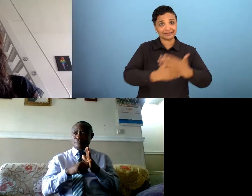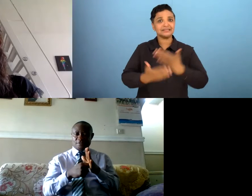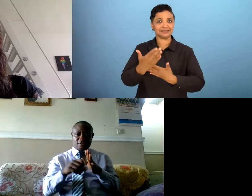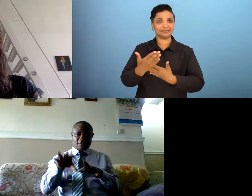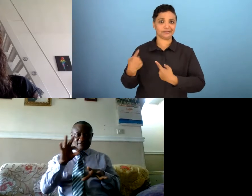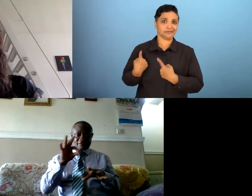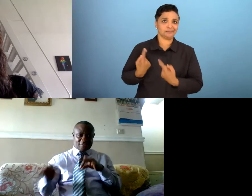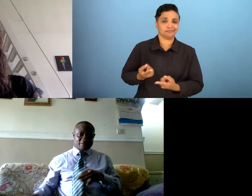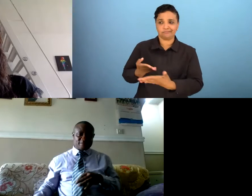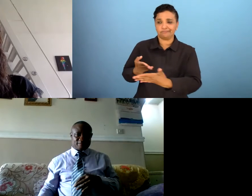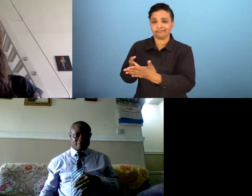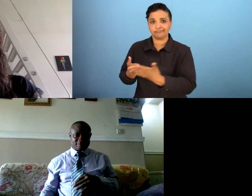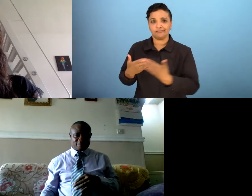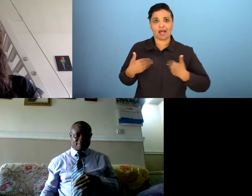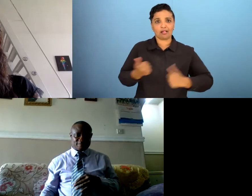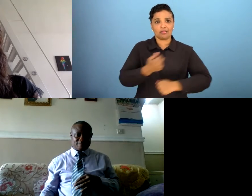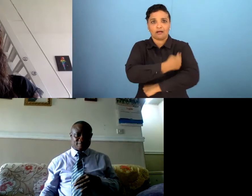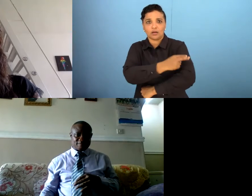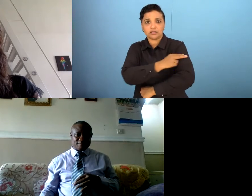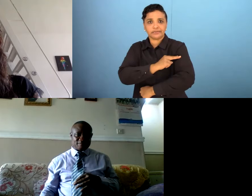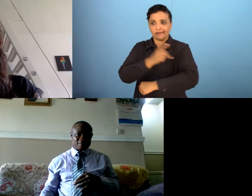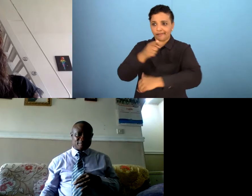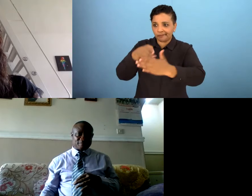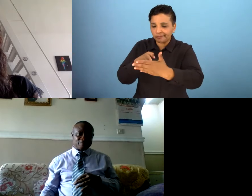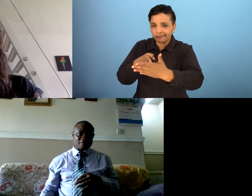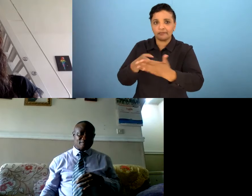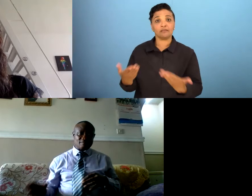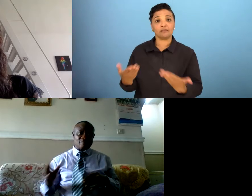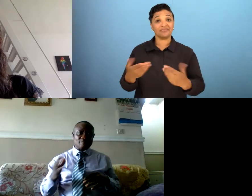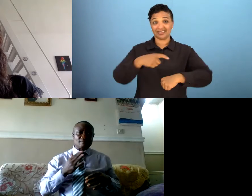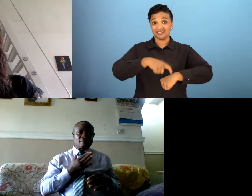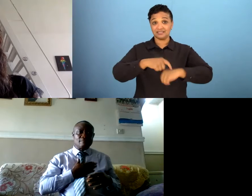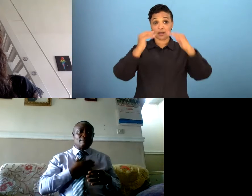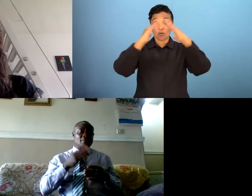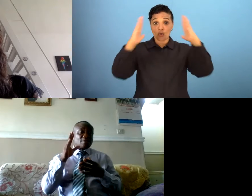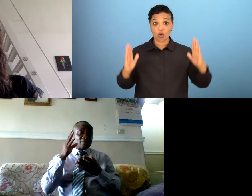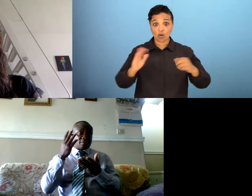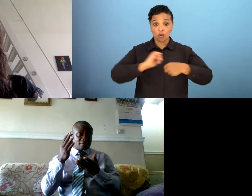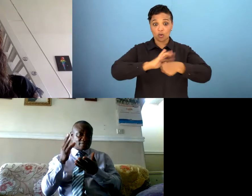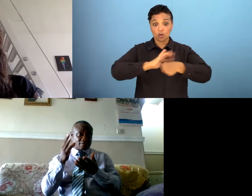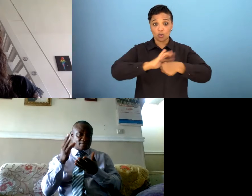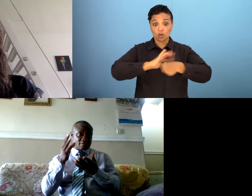En general, muchas personas con discapacidades en Nigeria enfrentaron barreras para